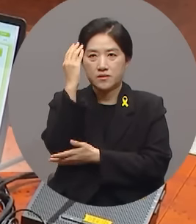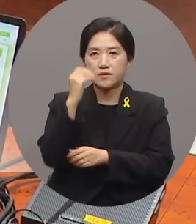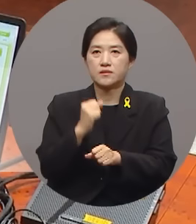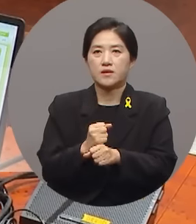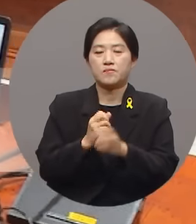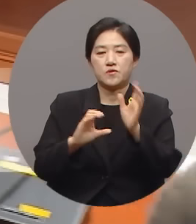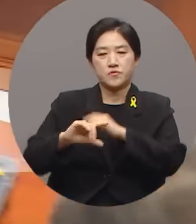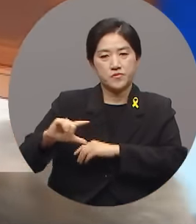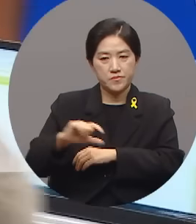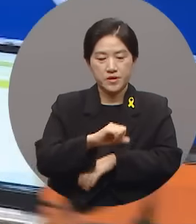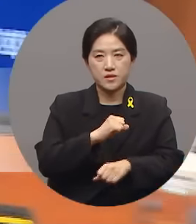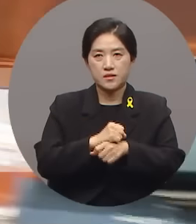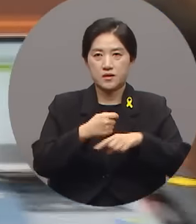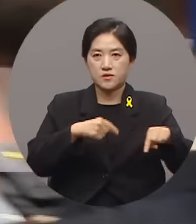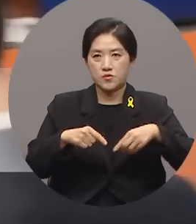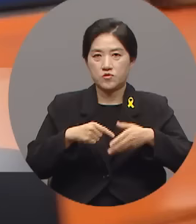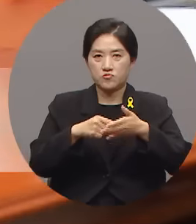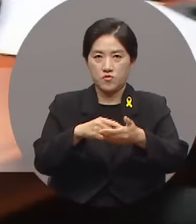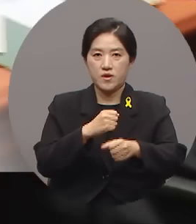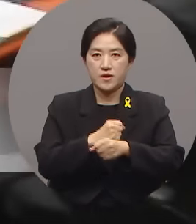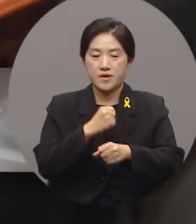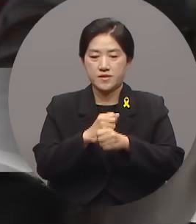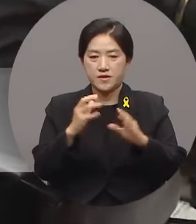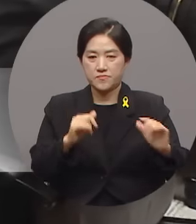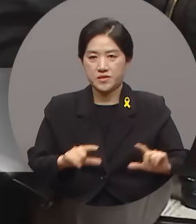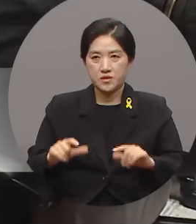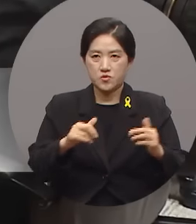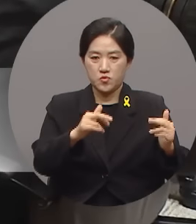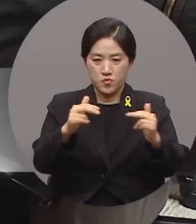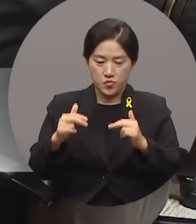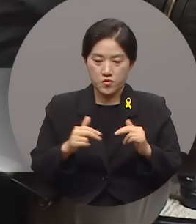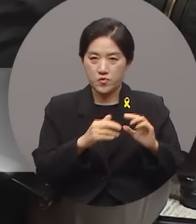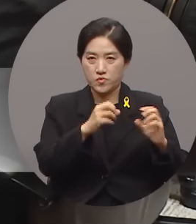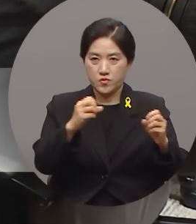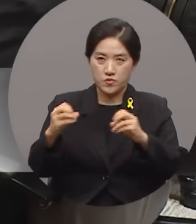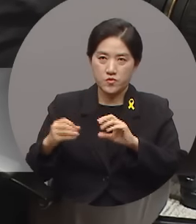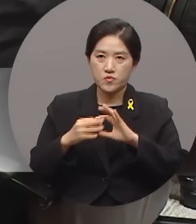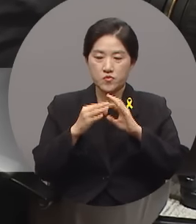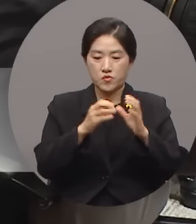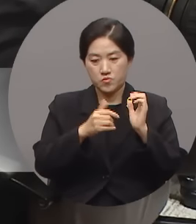하지만 세심한 영역에서 부족했음을 통감한다면서 앞으로 더 속도감 있게